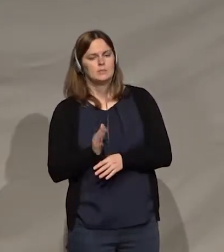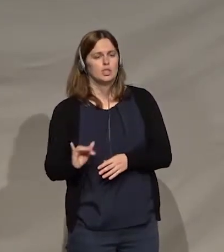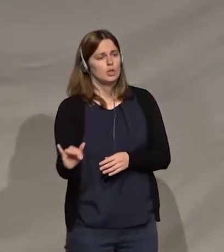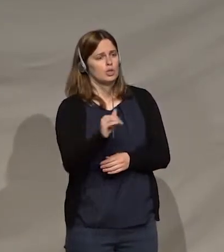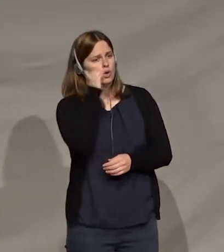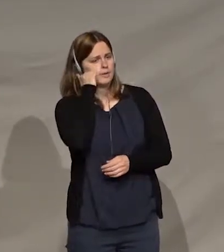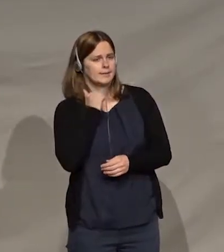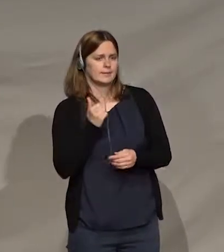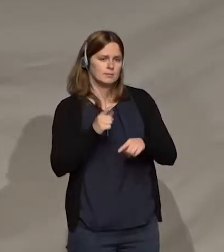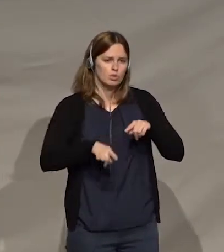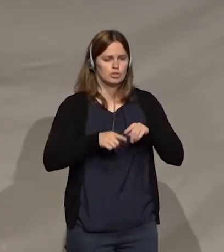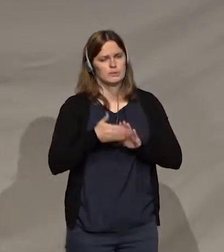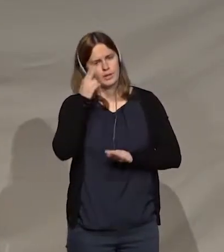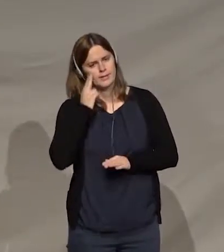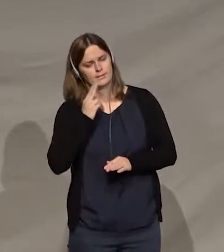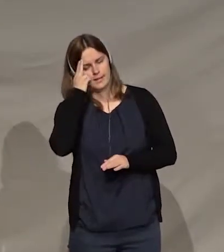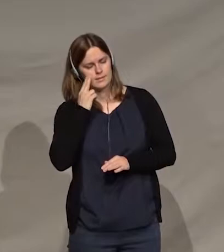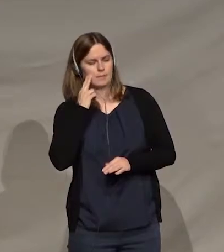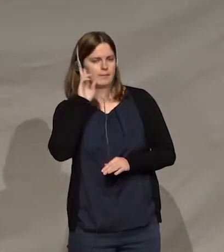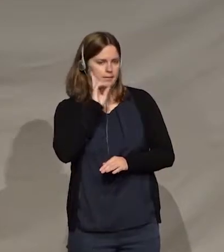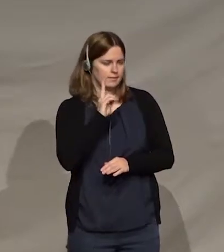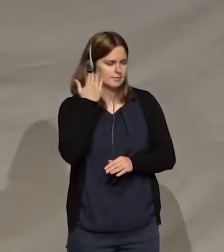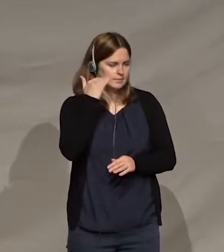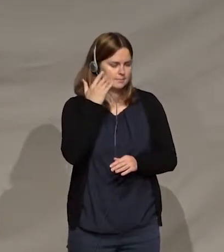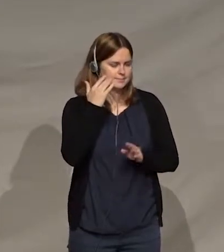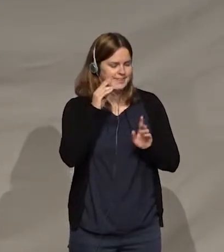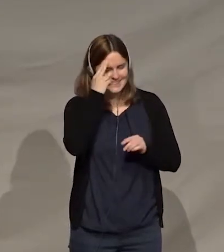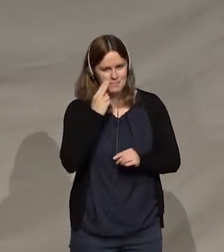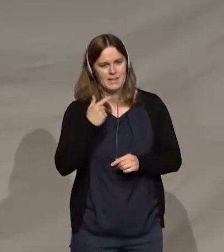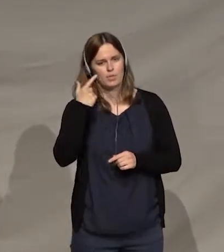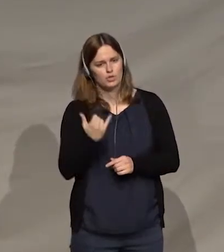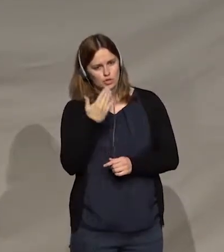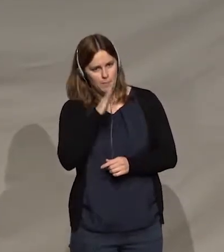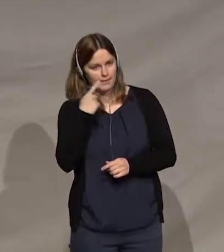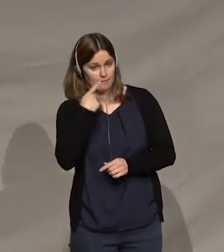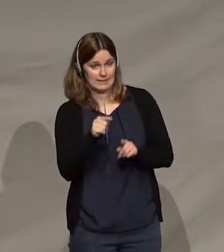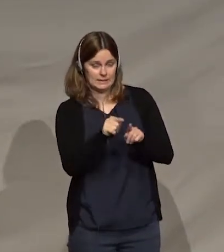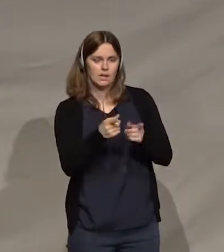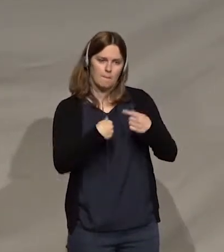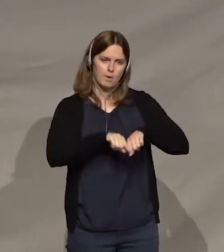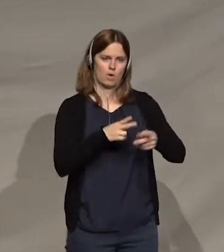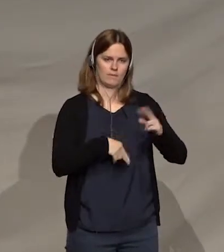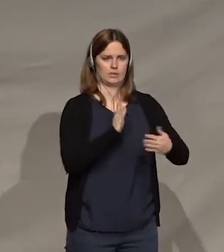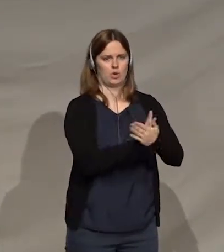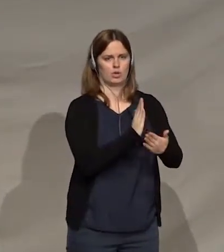A tak máme za to, že přispíváme k podpoře inkluze v prostředí hlavního proudu,